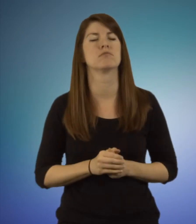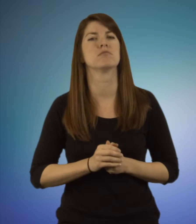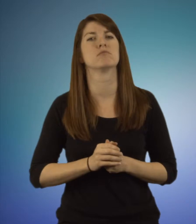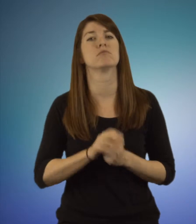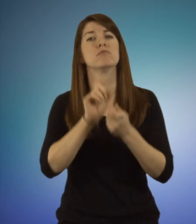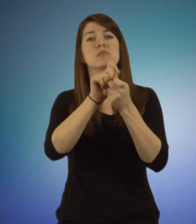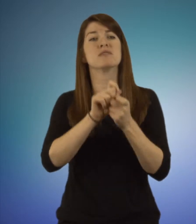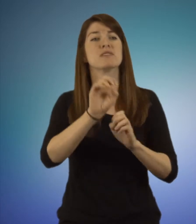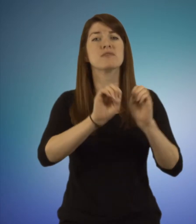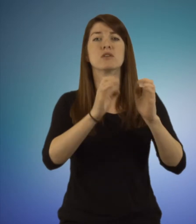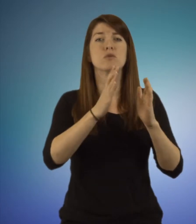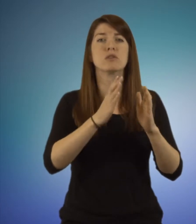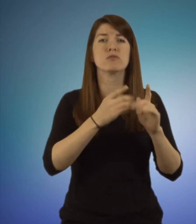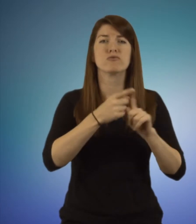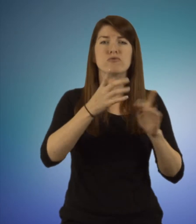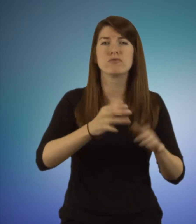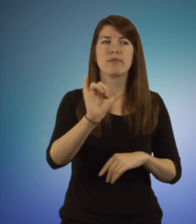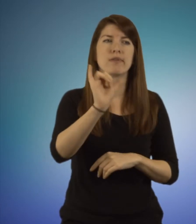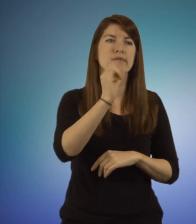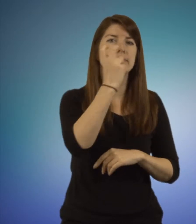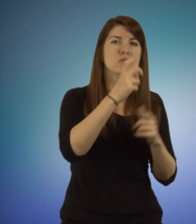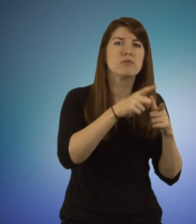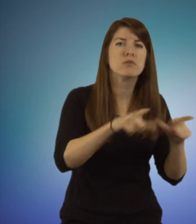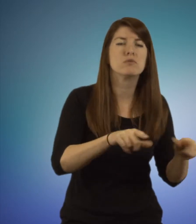involucrados en el IFSP de su hijo.